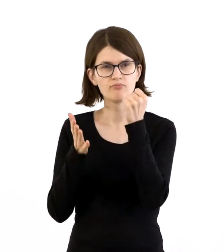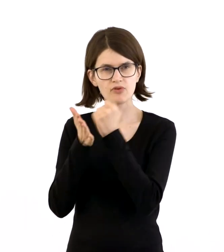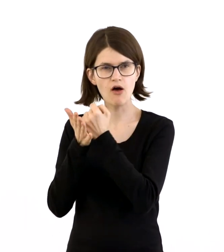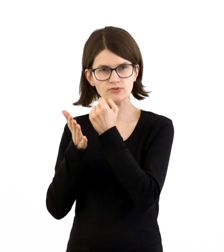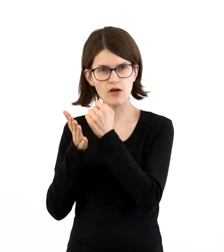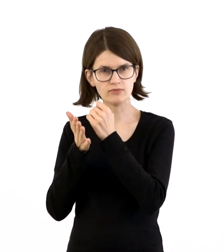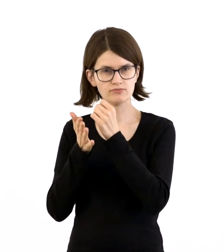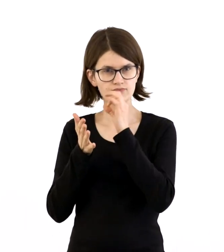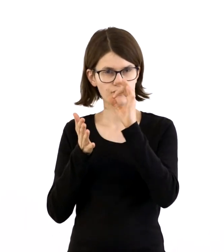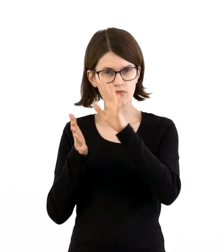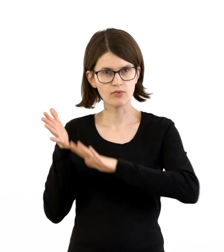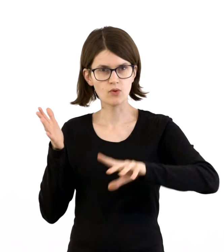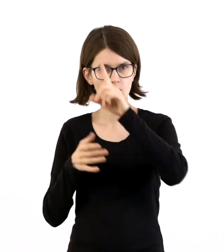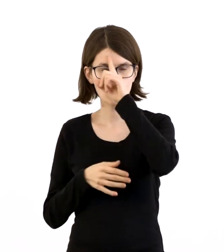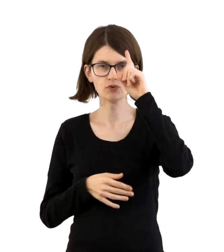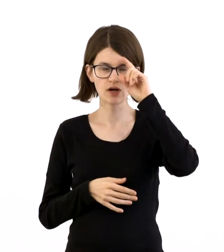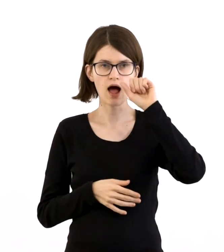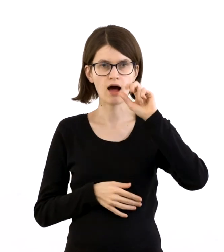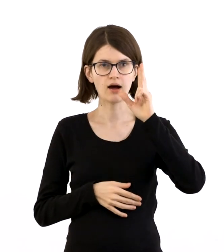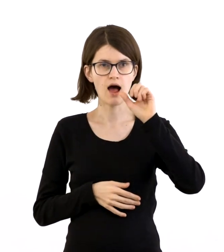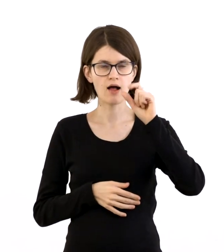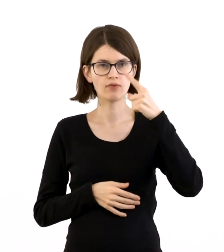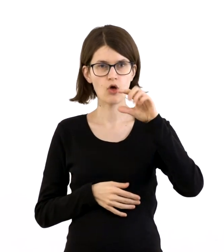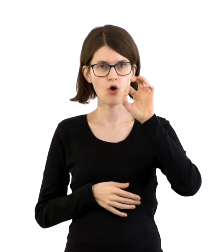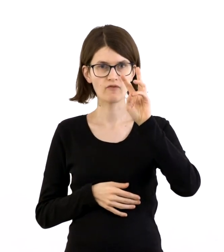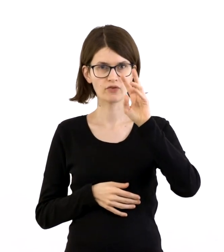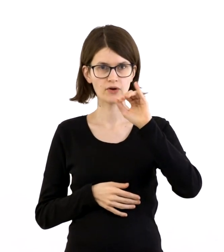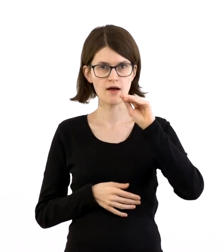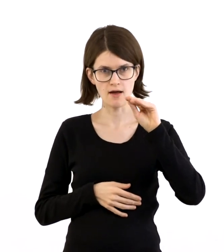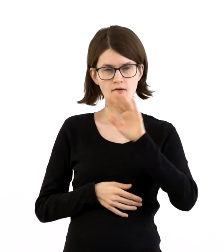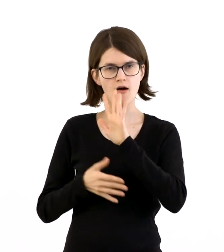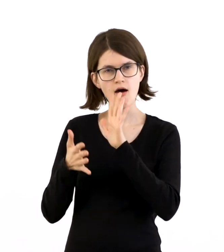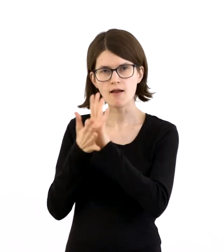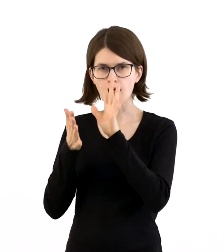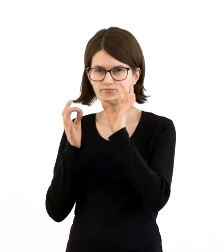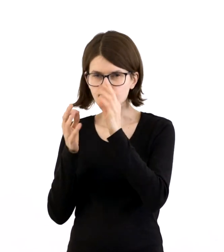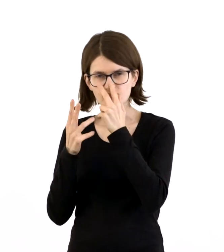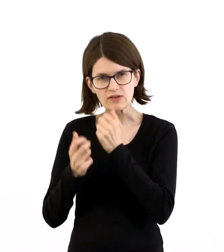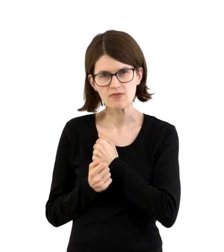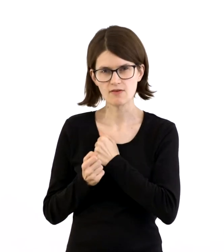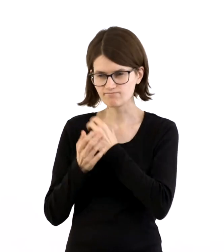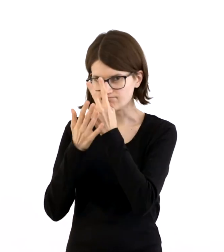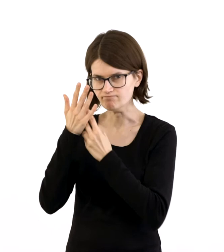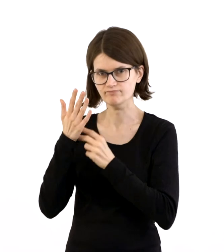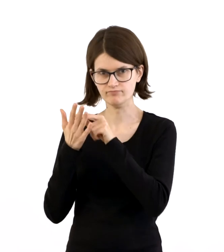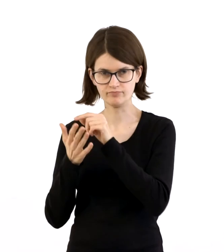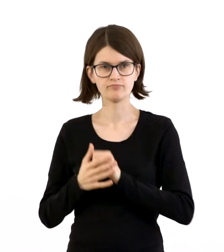Pieczęcie akadyjskie mają bardziej czytelną kompozycję.